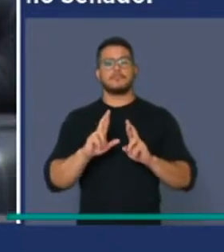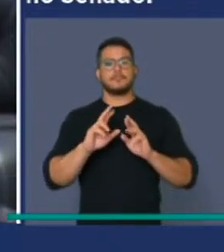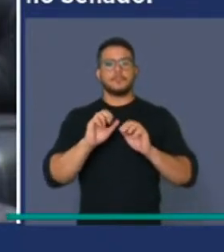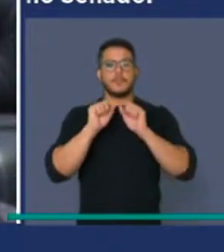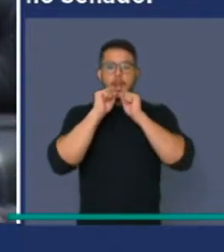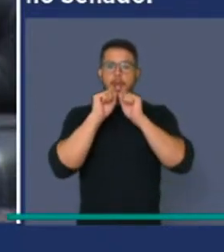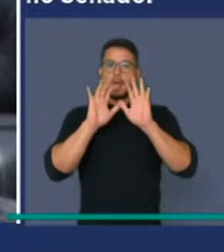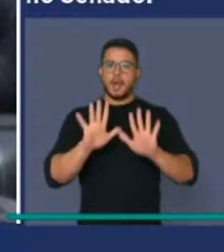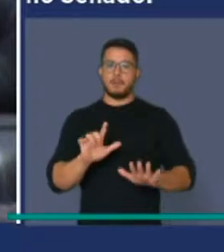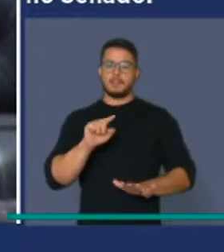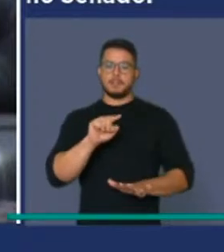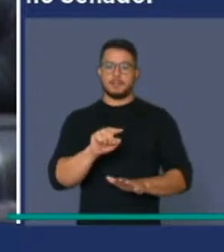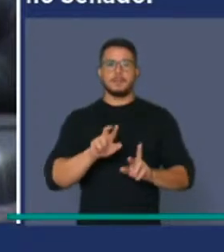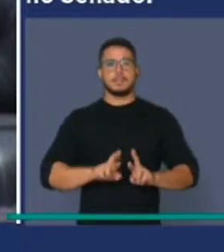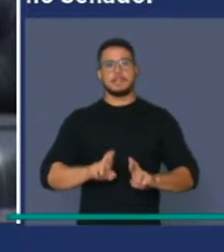ELE QUE ESTEVE É FRENTE LÁ EM BELÉM DE UMA DAS MAIORES